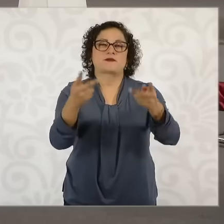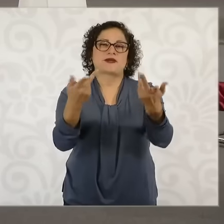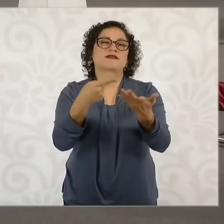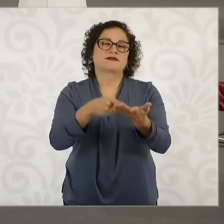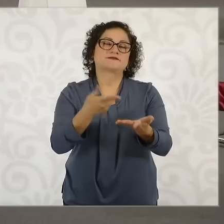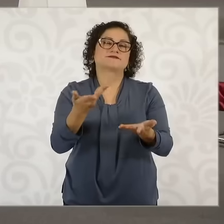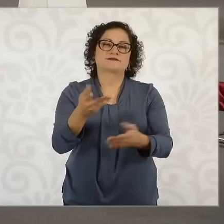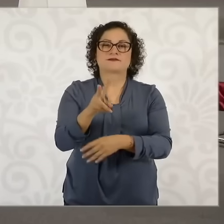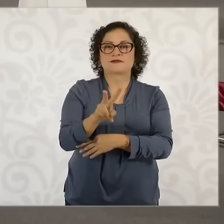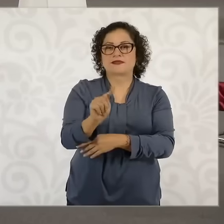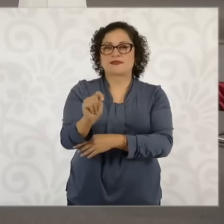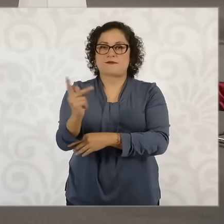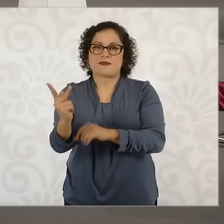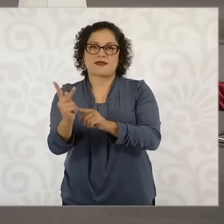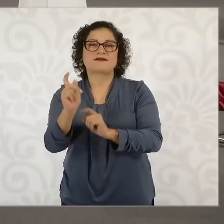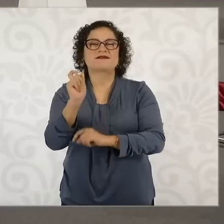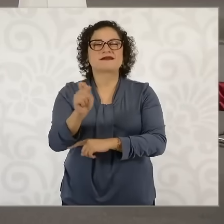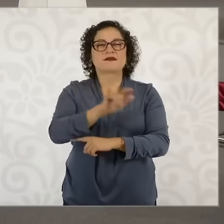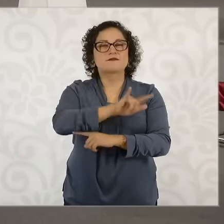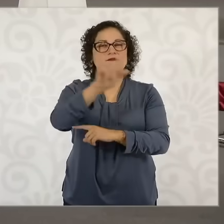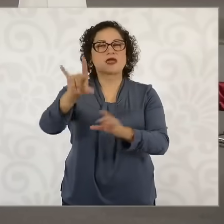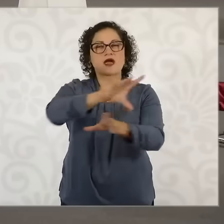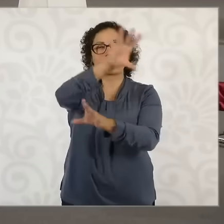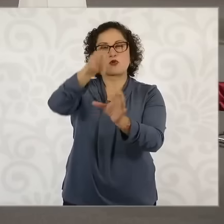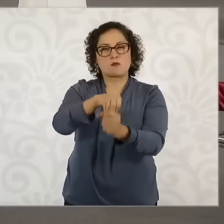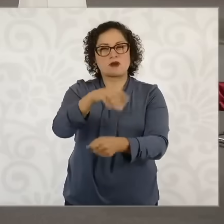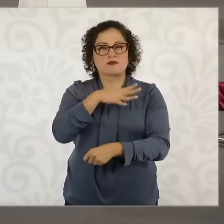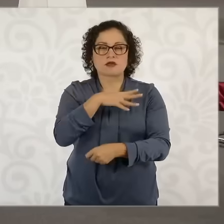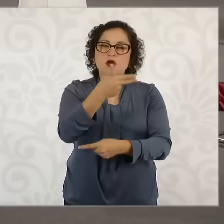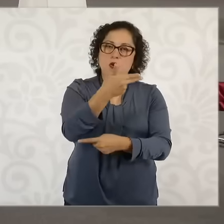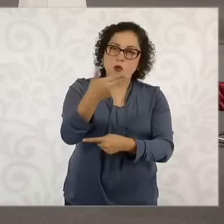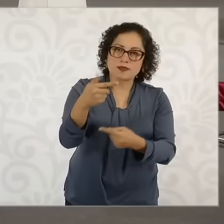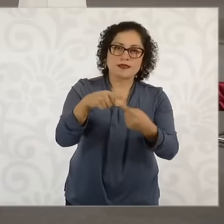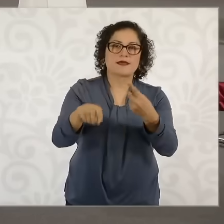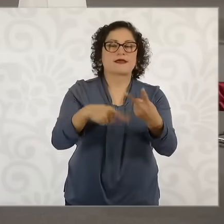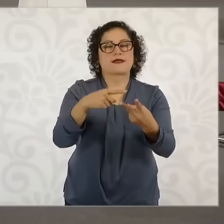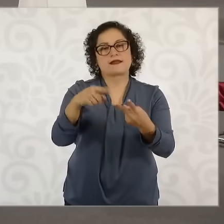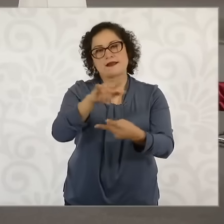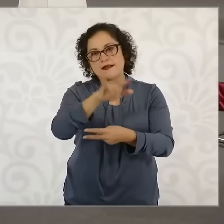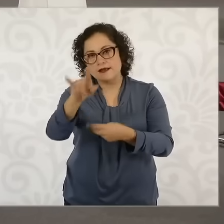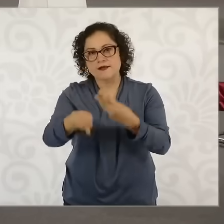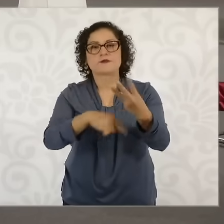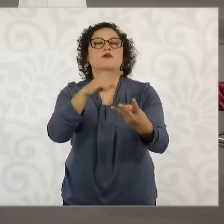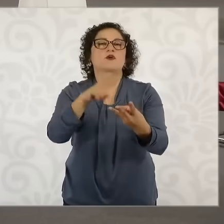el BTP, en los cuales se ofrece un paquete muy integral entre avión, hoteles y en conjunto y una